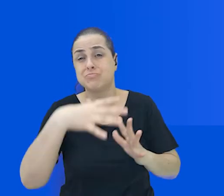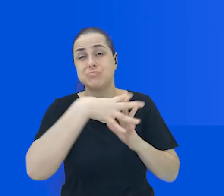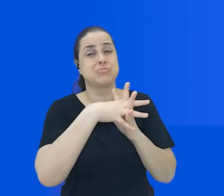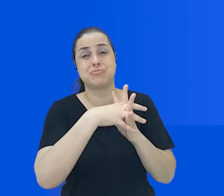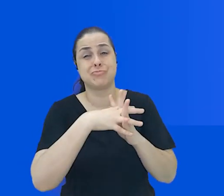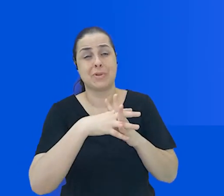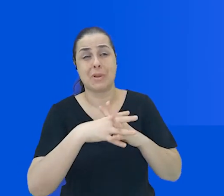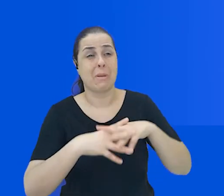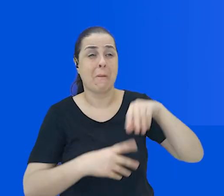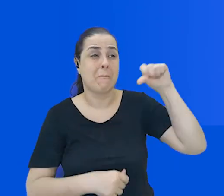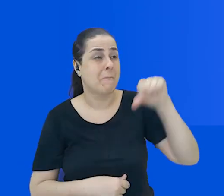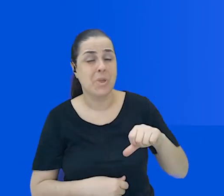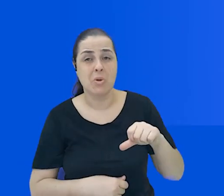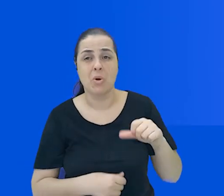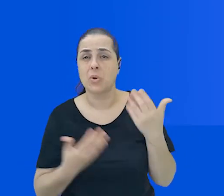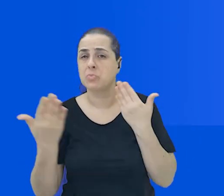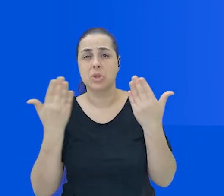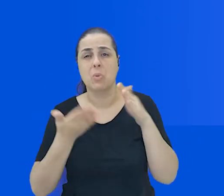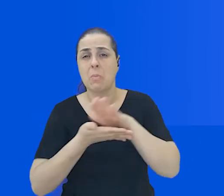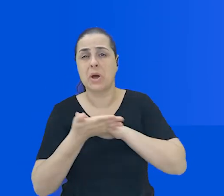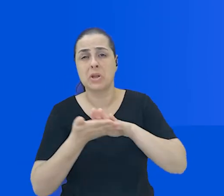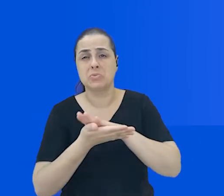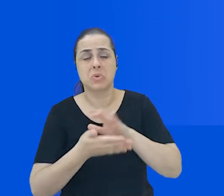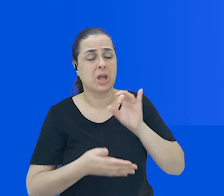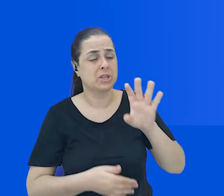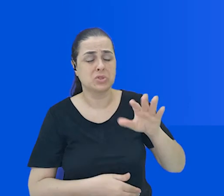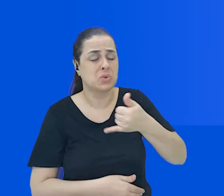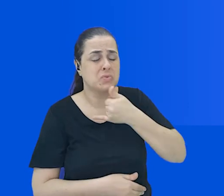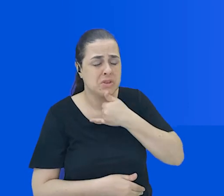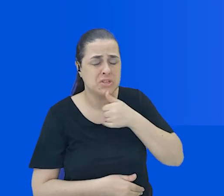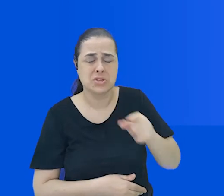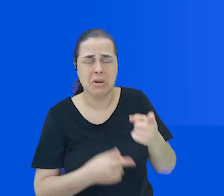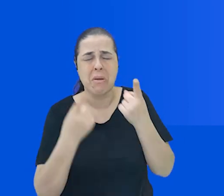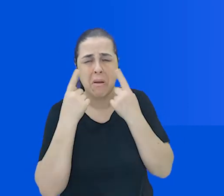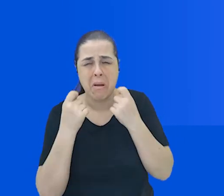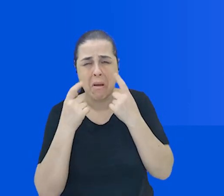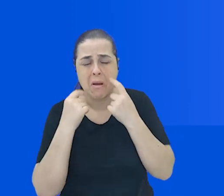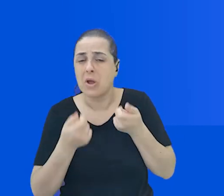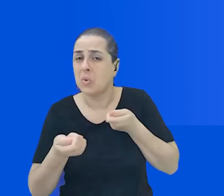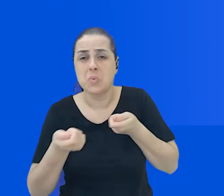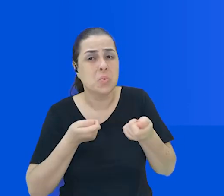pra ele, ele não está fazendo nenhum comparativo, aí eles não conseguia parar. Ele não conseguia se conter